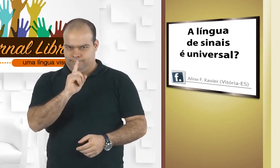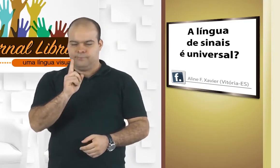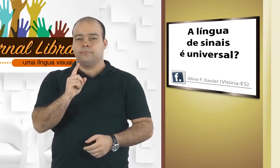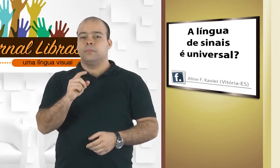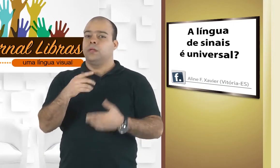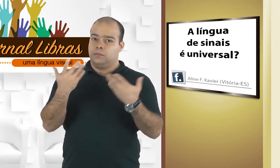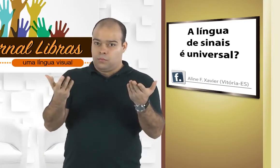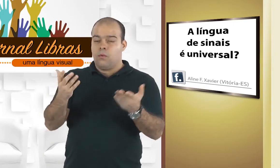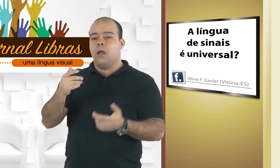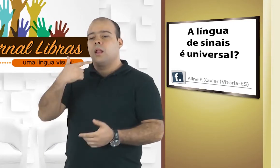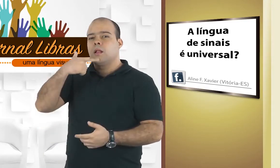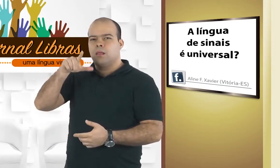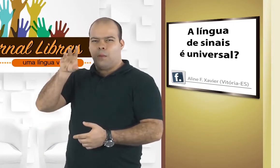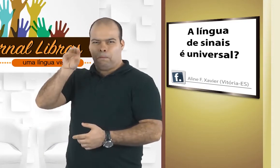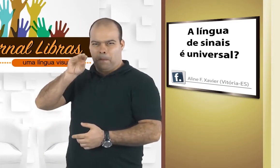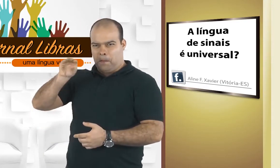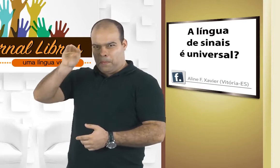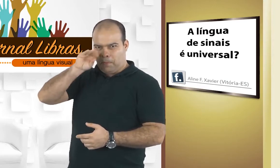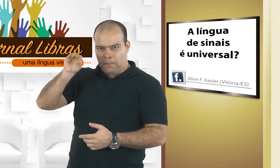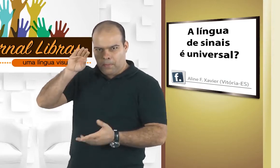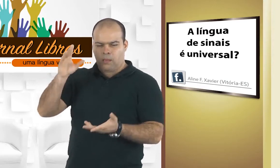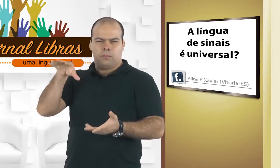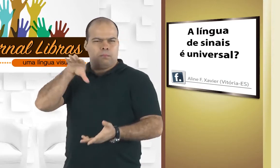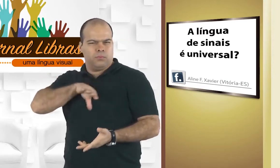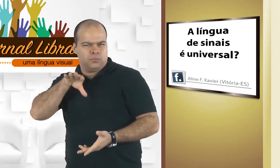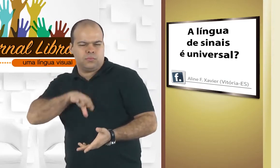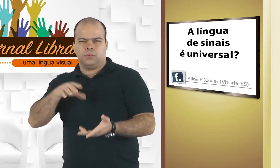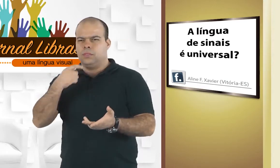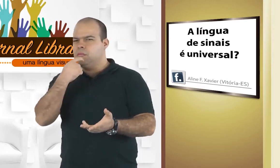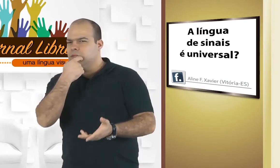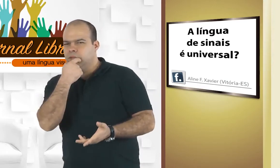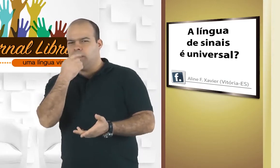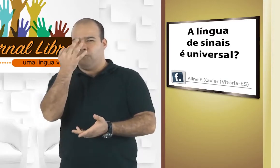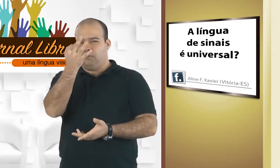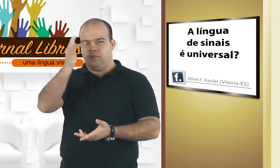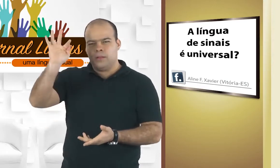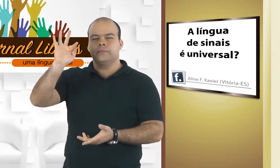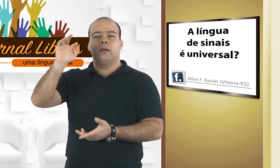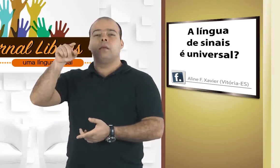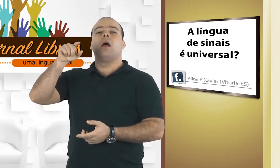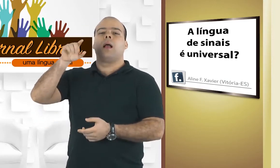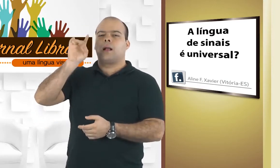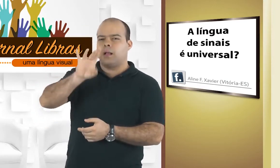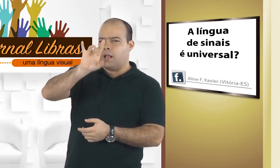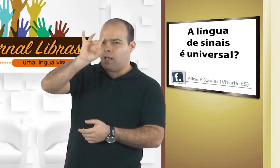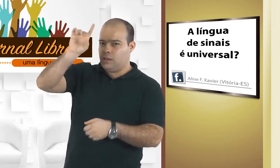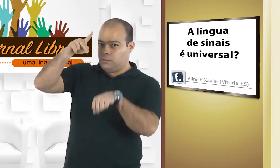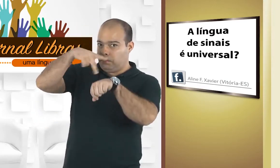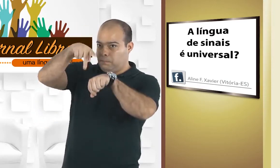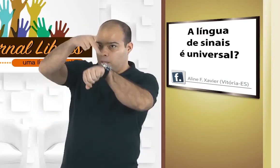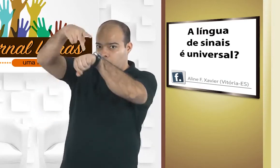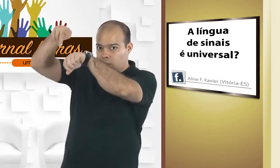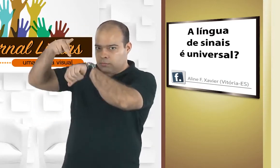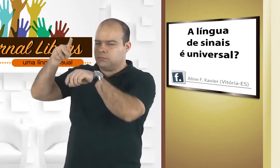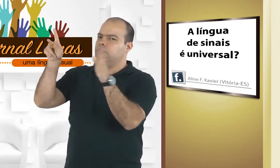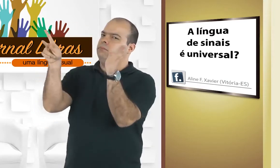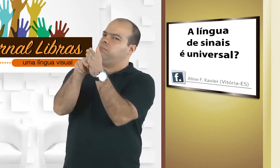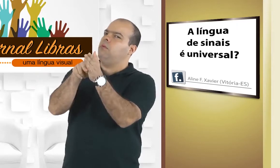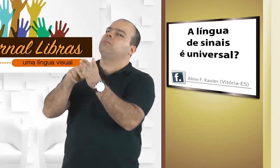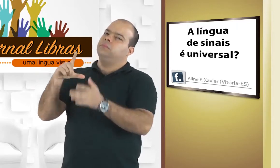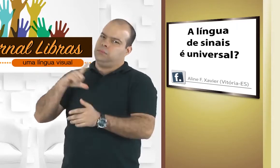Como por exemplo, as línguas orais como português, inglês, francês, são línguas de cada país.